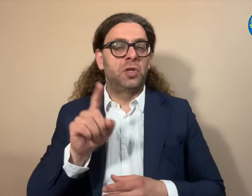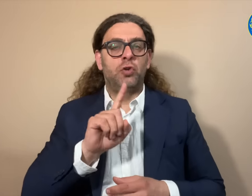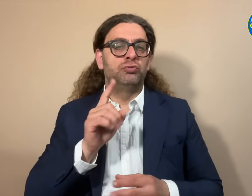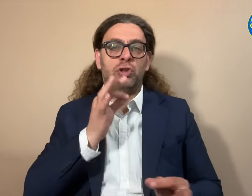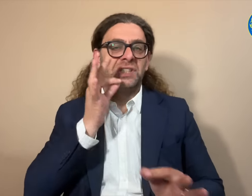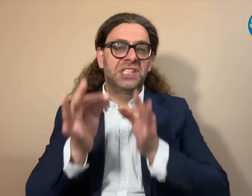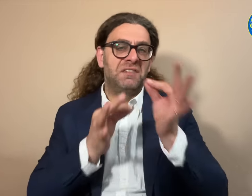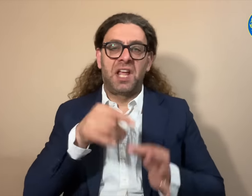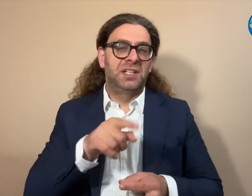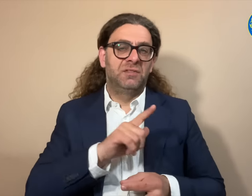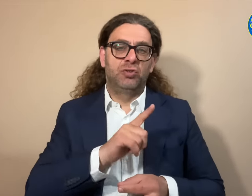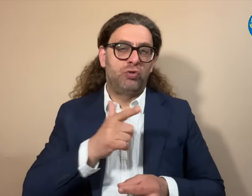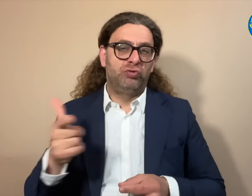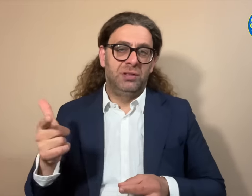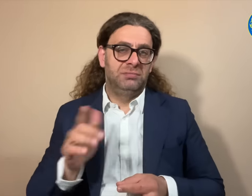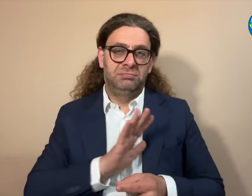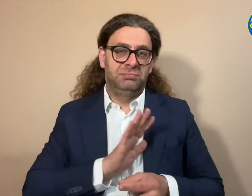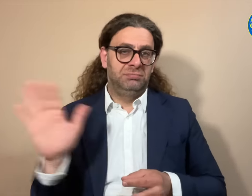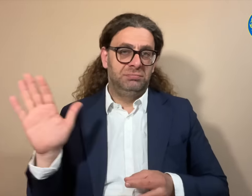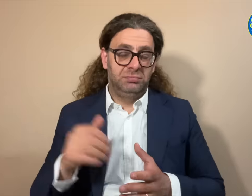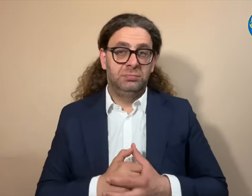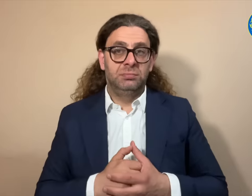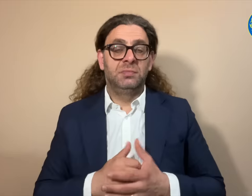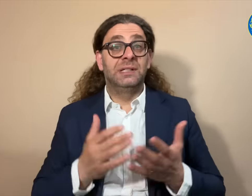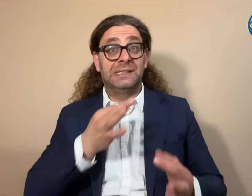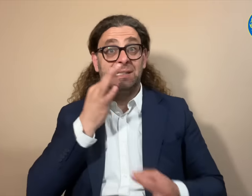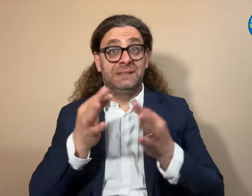ma la sentenza dice chiaramente che per tale periodo i fatti non sono significativi.